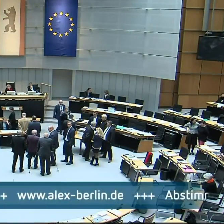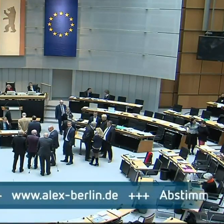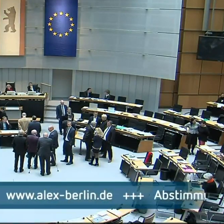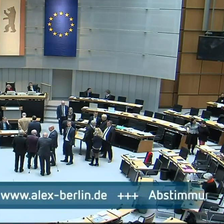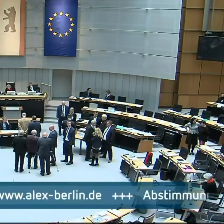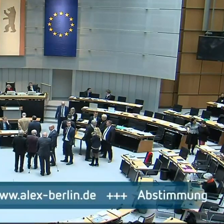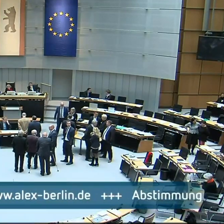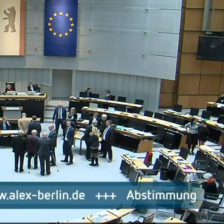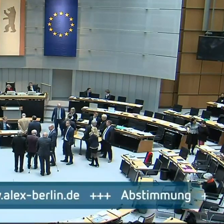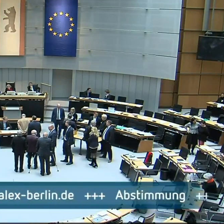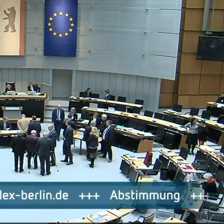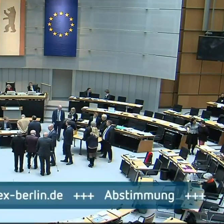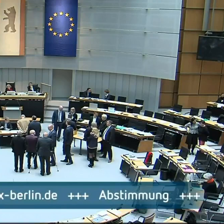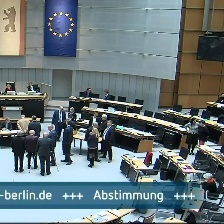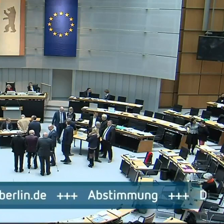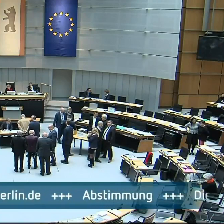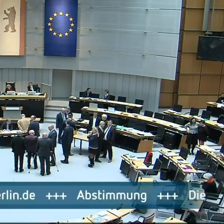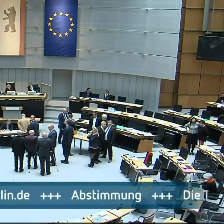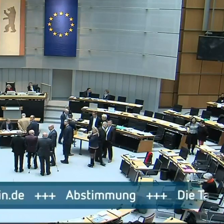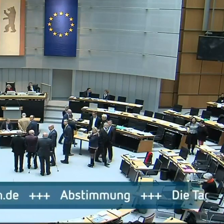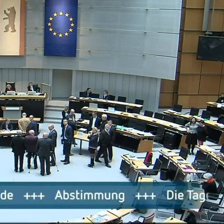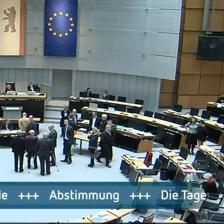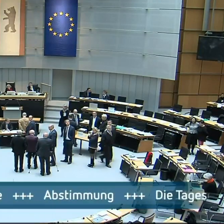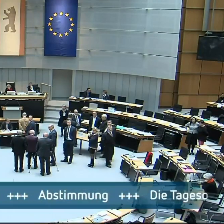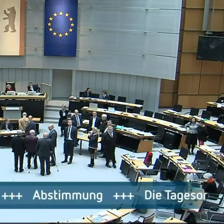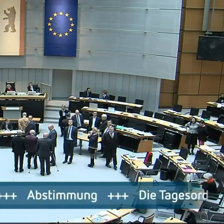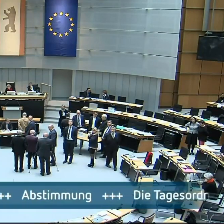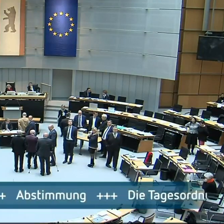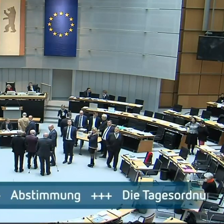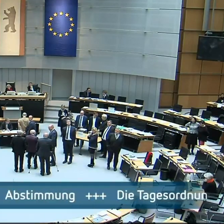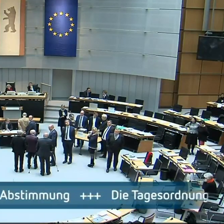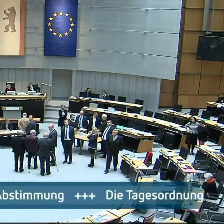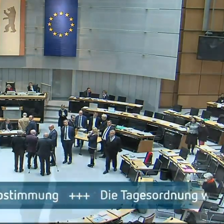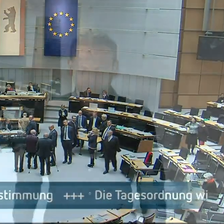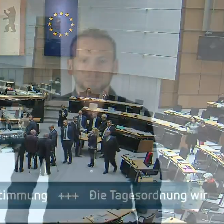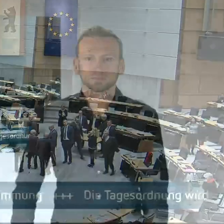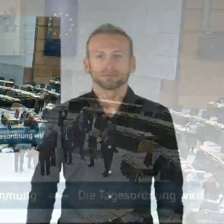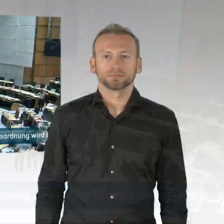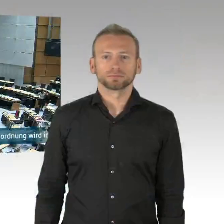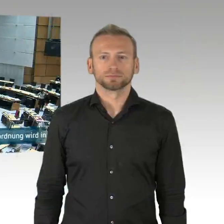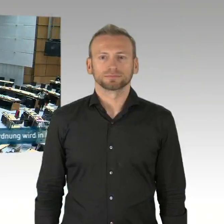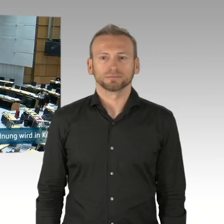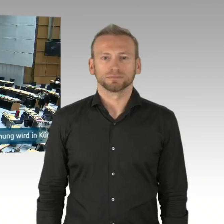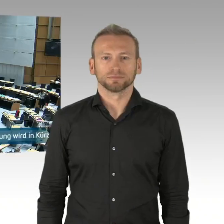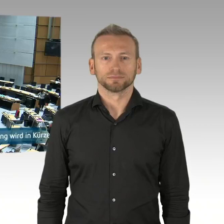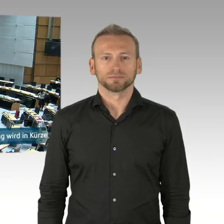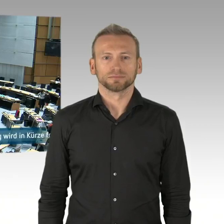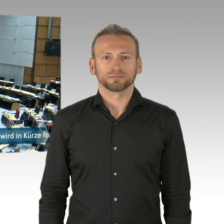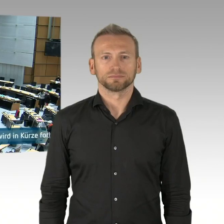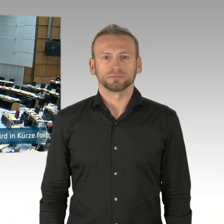Für die Tribüne oben, wo die Presse- und Medien-VertreterInnen sitzen. Ich bitte Sie, von Fotografien der Unterlagen abzusehen,